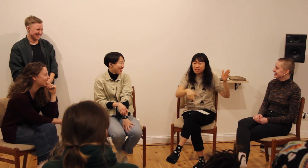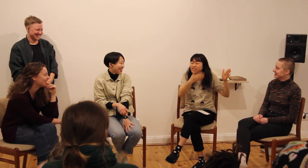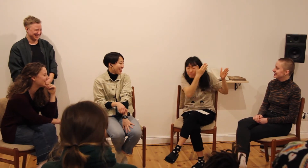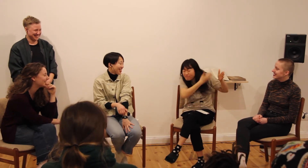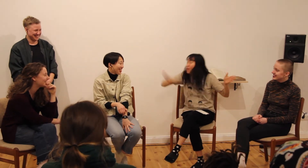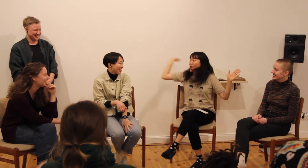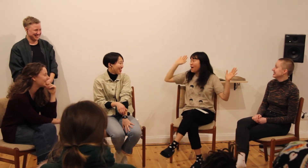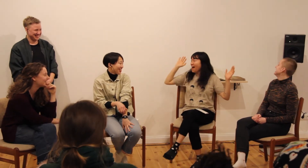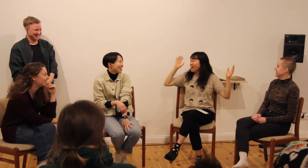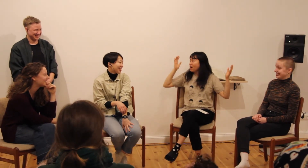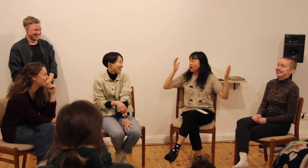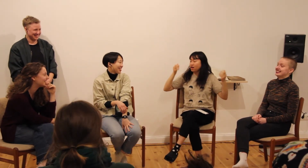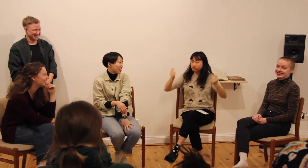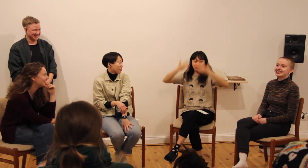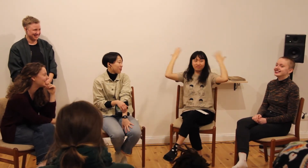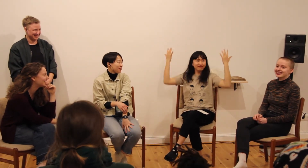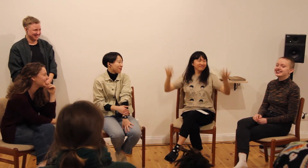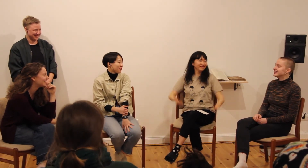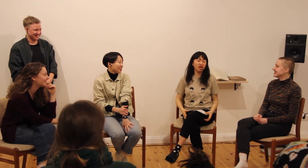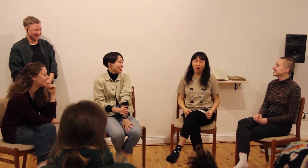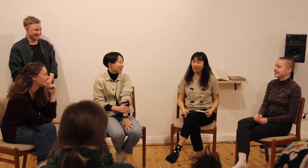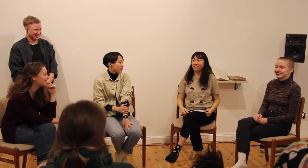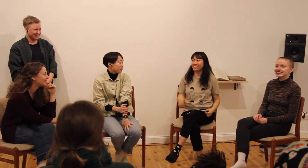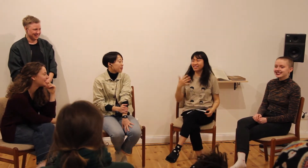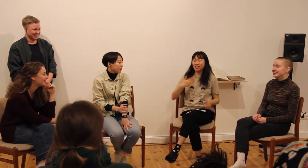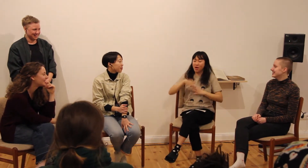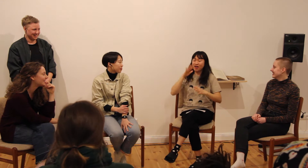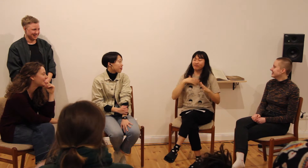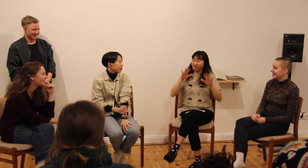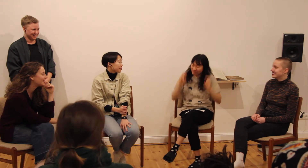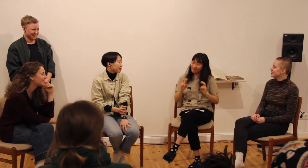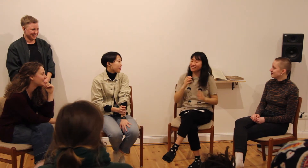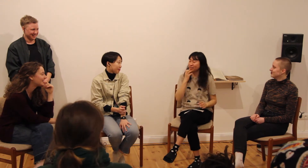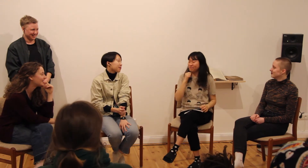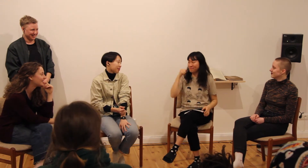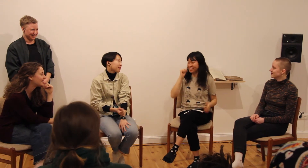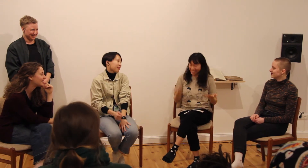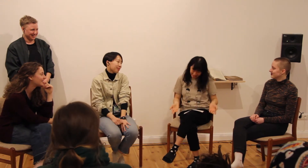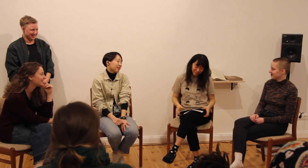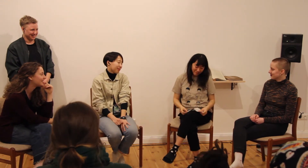Korea ist auch ganz toll, wirklich ganz wunderbar aber die Perspektiven die mir hier eröffnet wurden, waren nochmal ganz andere.